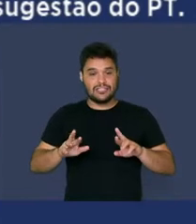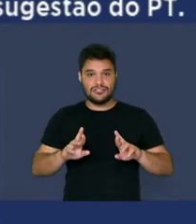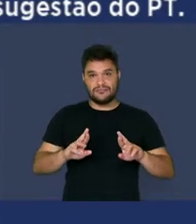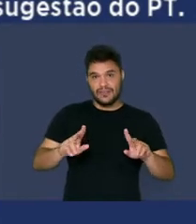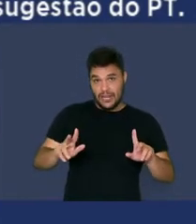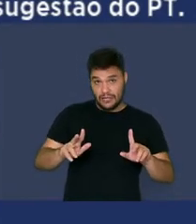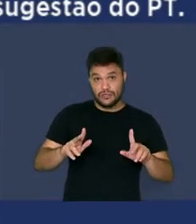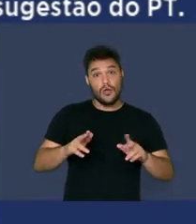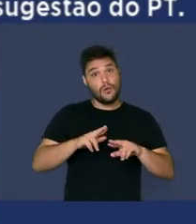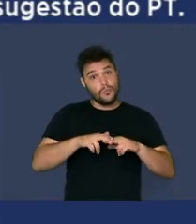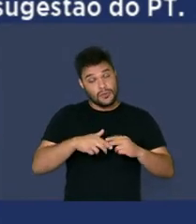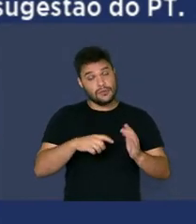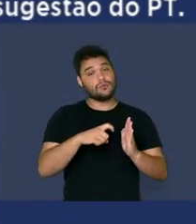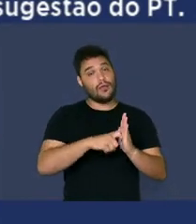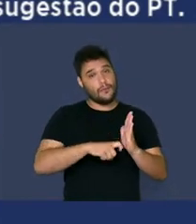SEGMENTOS DIFERENTES E DE